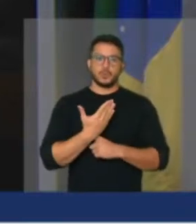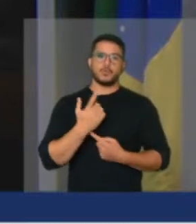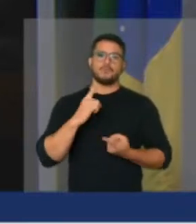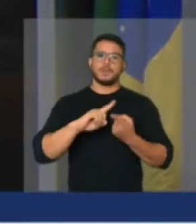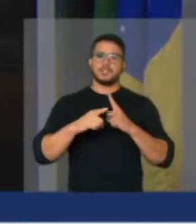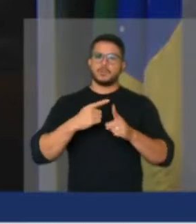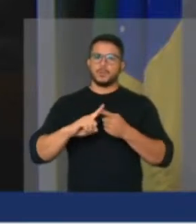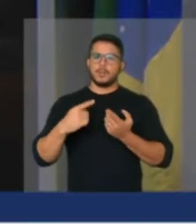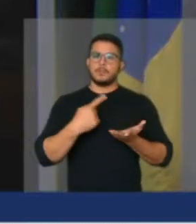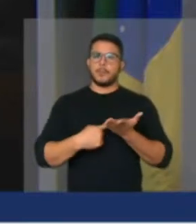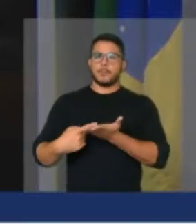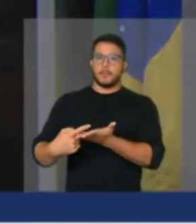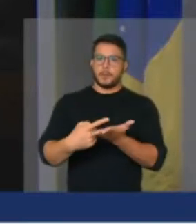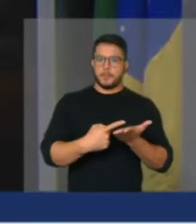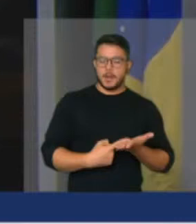GOVERNO, ELE ERA PRESIDENTE DA